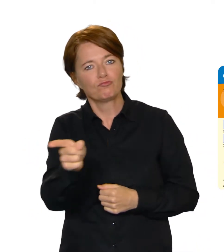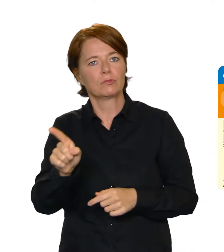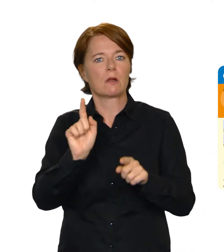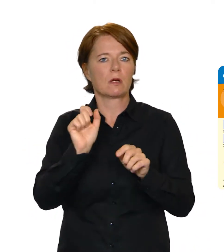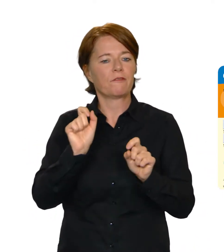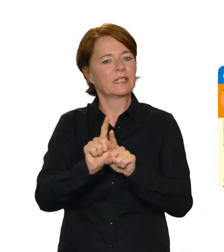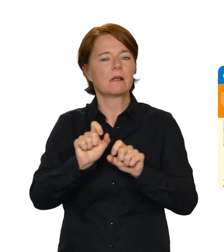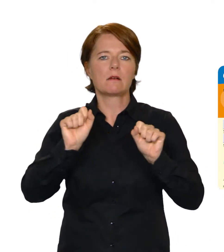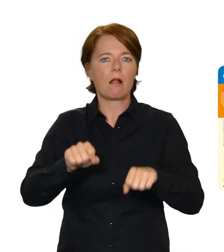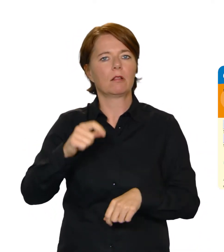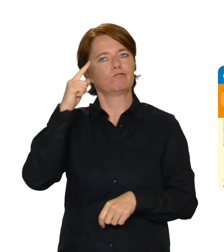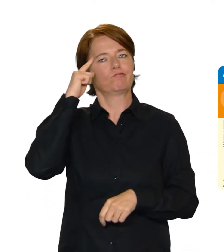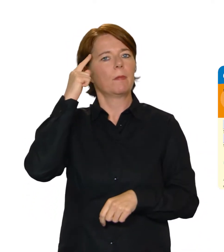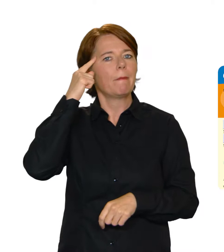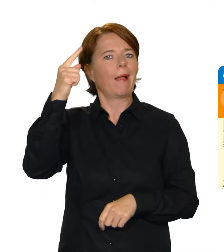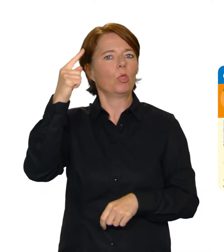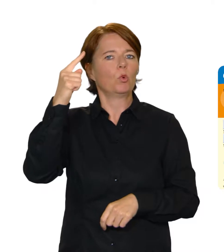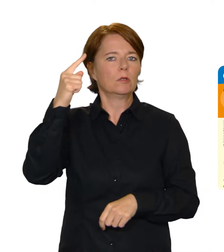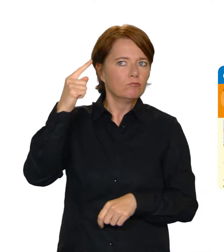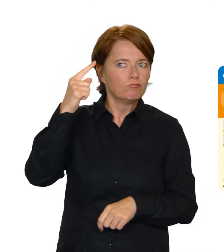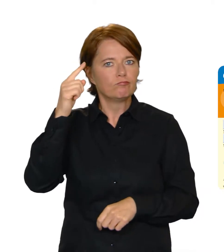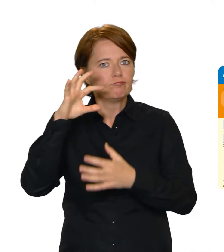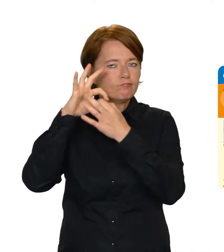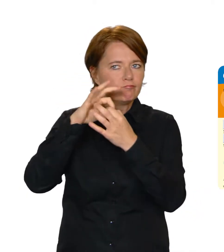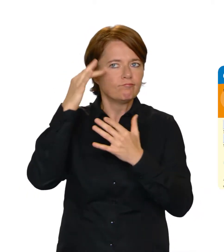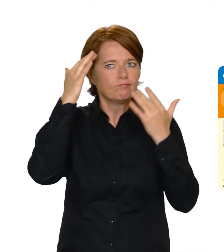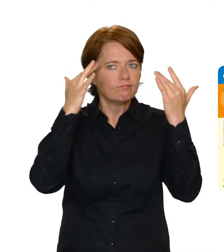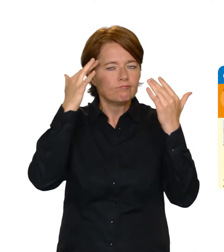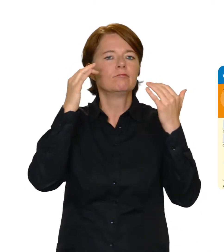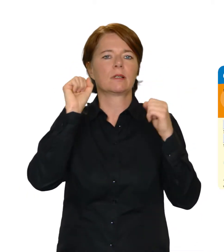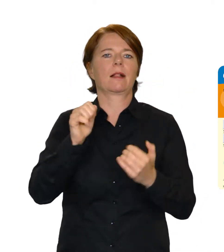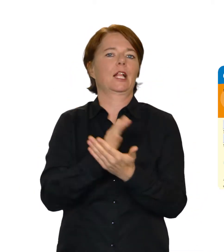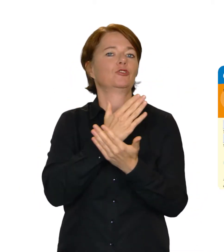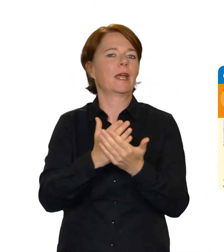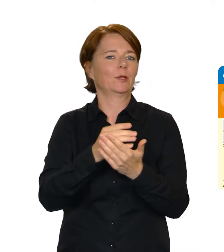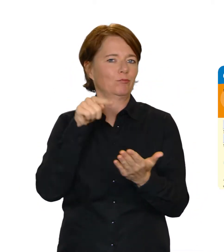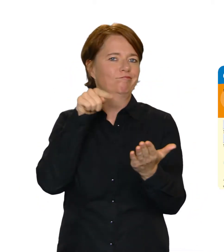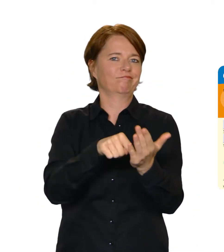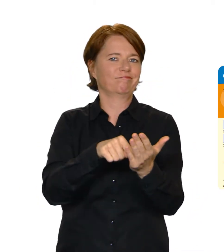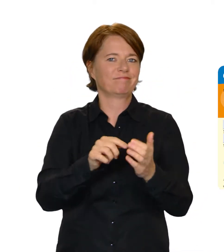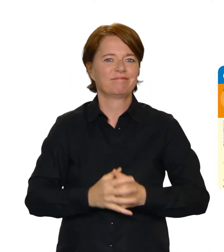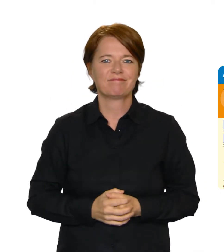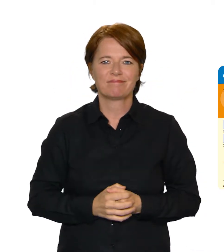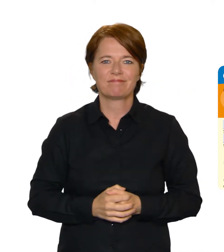Denn wer über eine Sache informiert ist, kann sich eine Meinung bilden, und eine Entscheidung treffen.